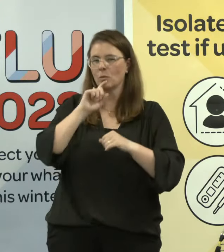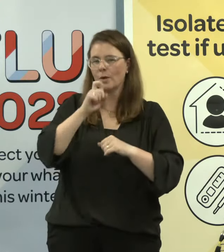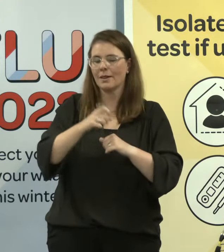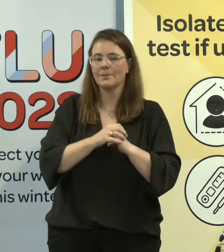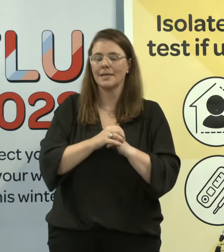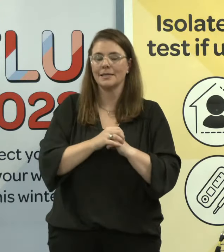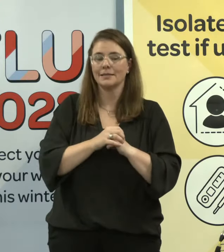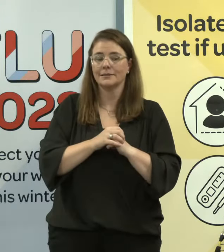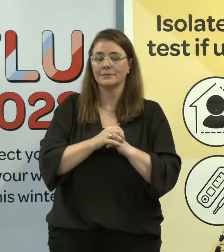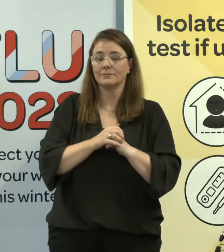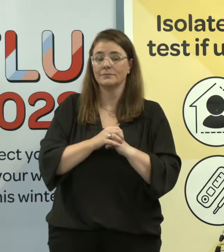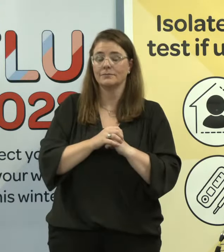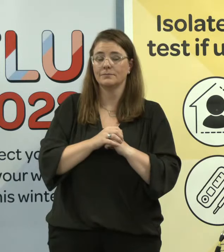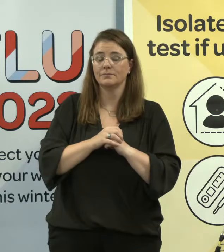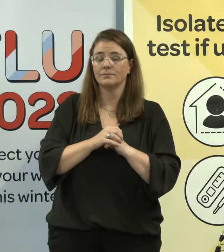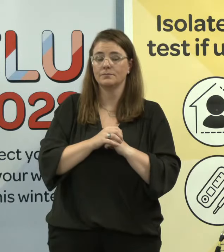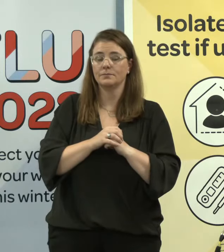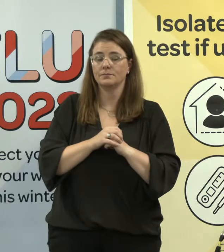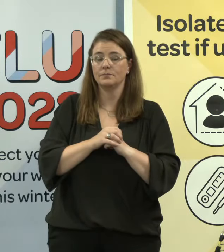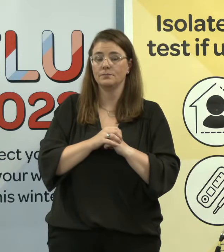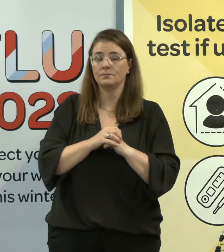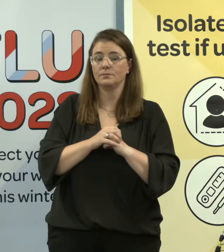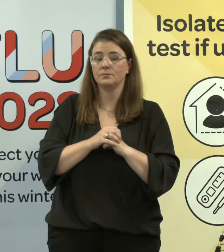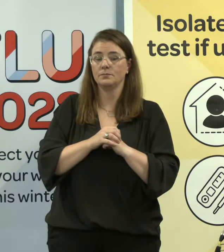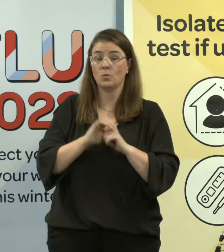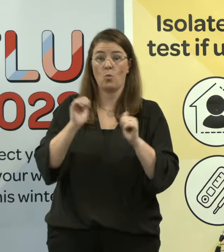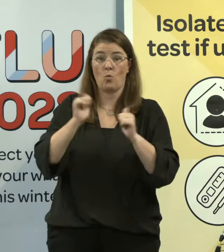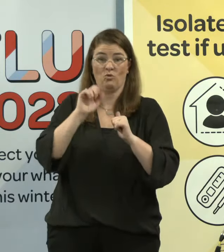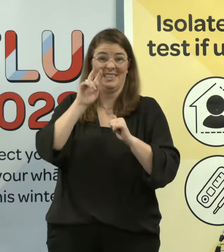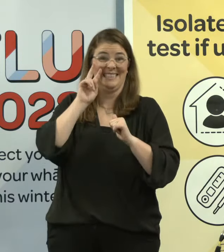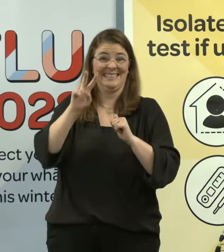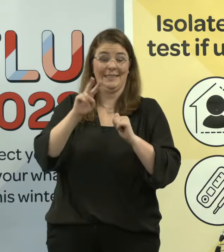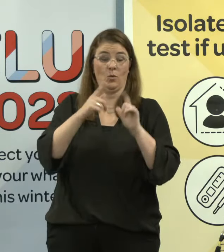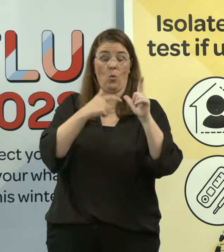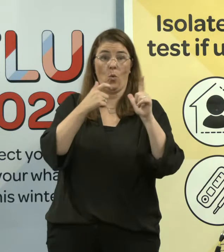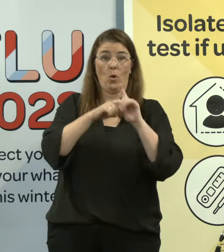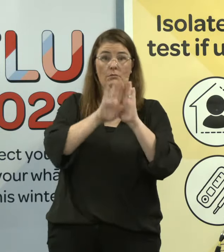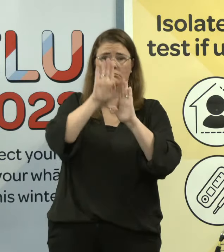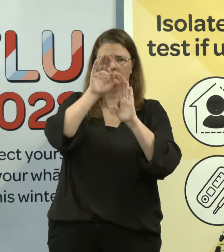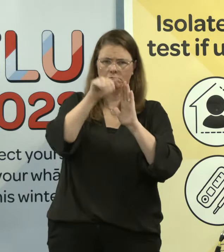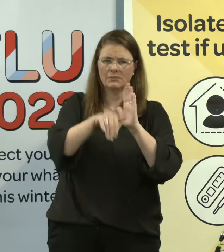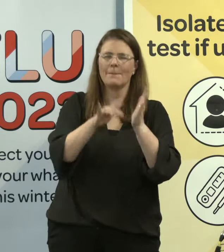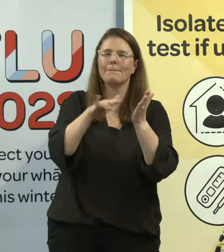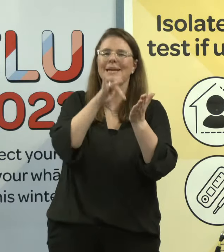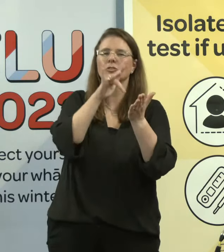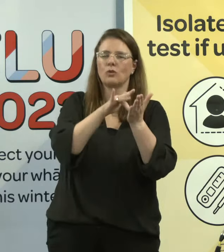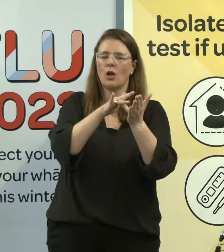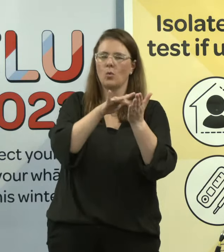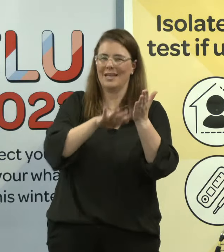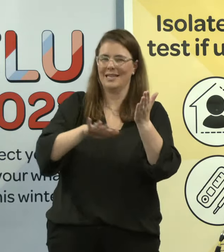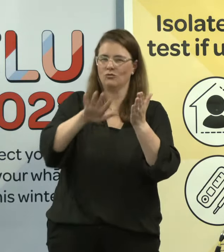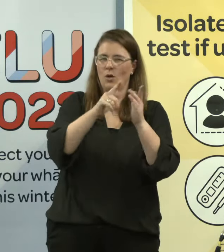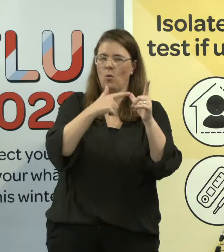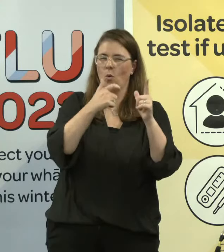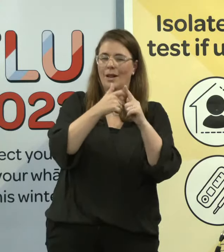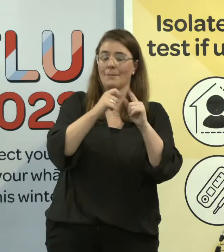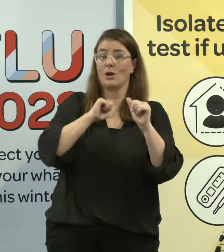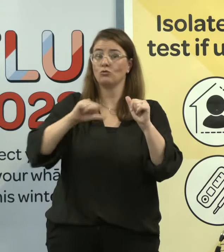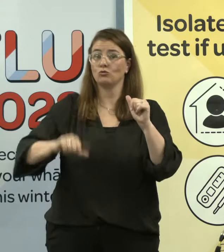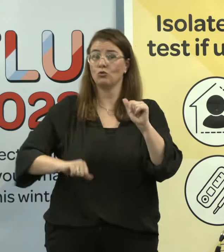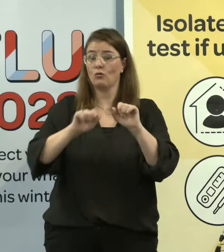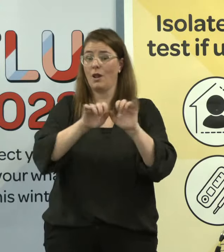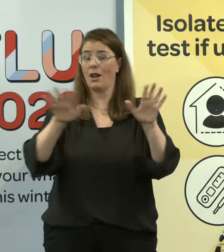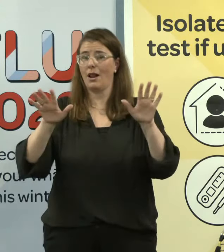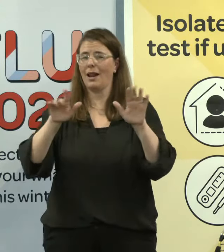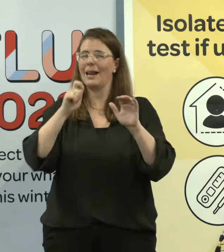4000 nga keehi ia ra. He rereke